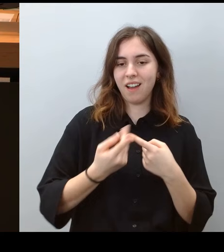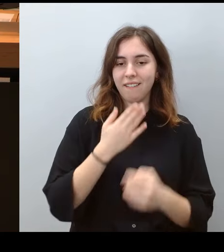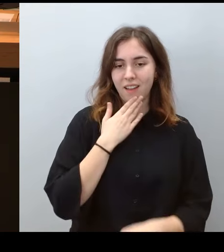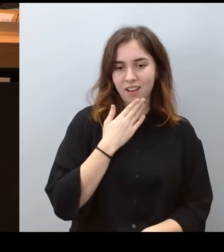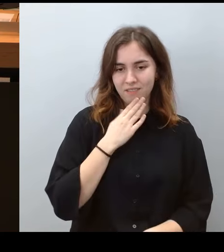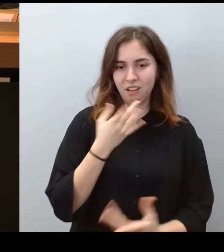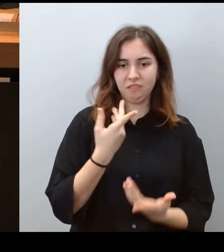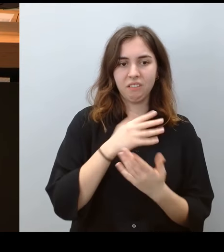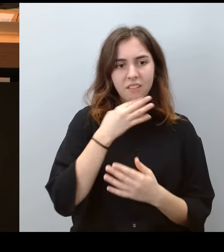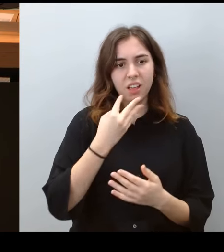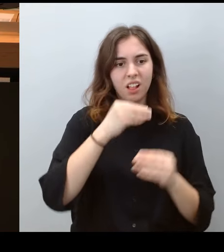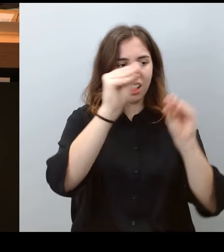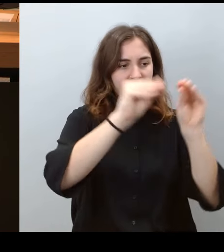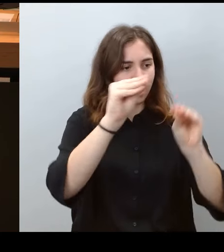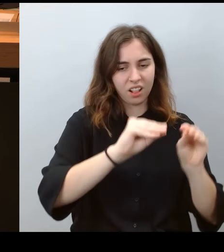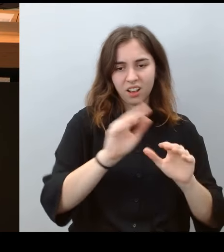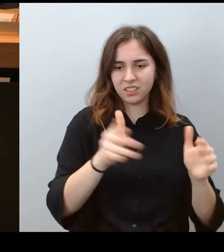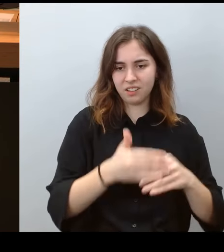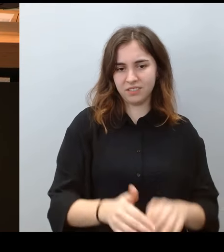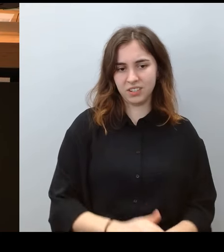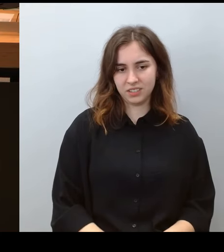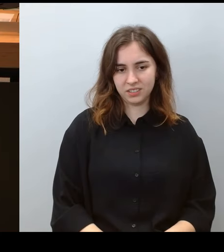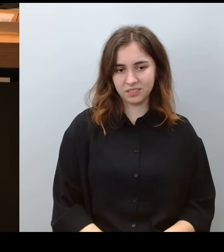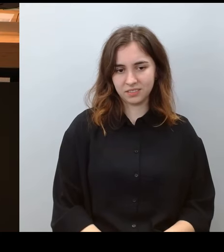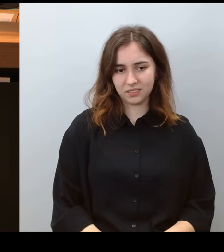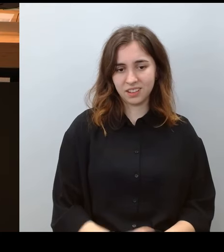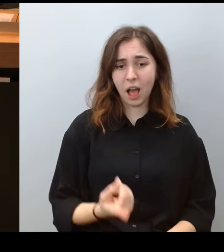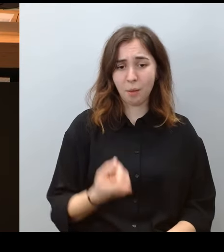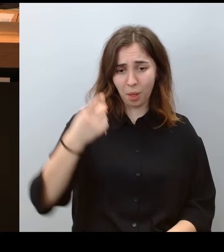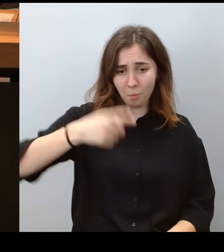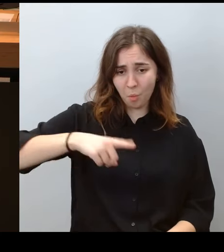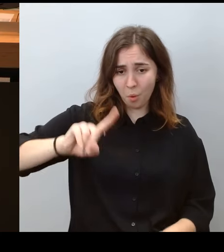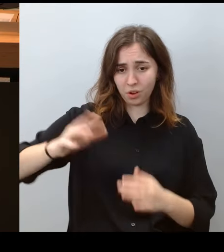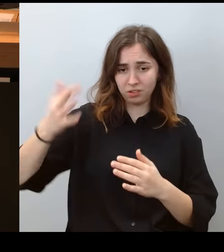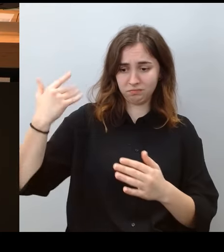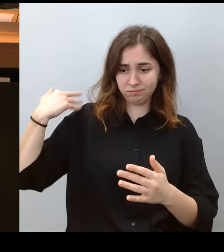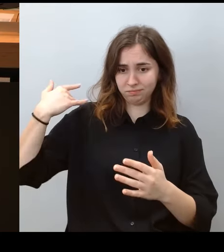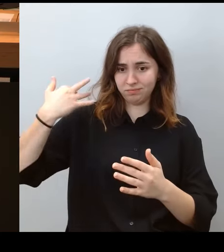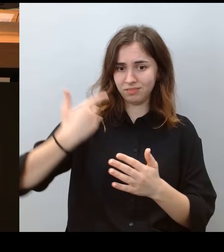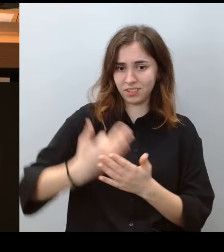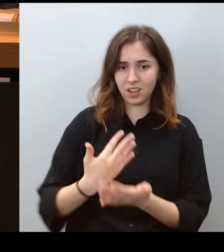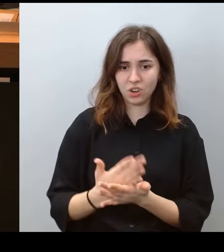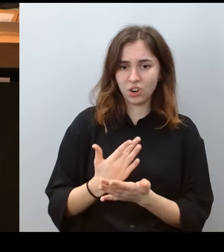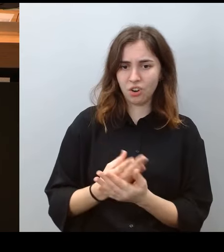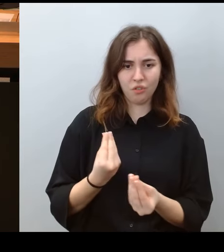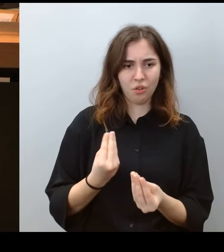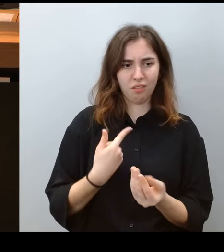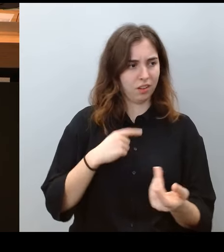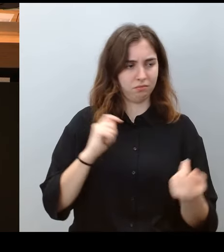Aber die letzten Monate haben wir in Berlin das komplette Gegenteil erlebt. Geplant war, das Verfahren zum